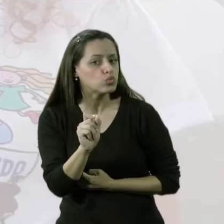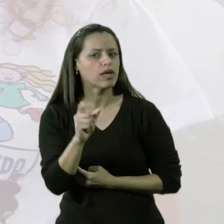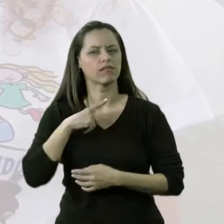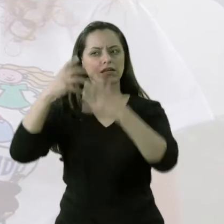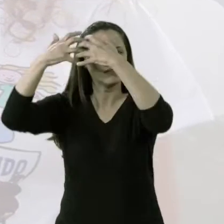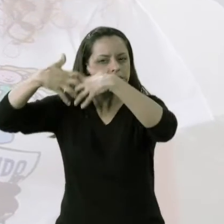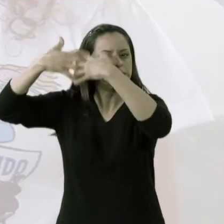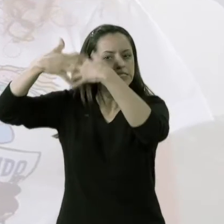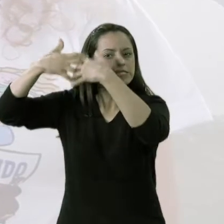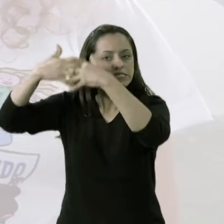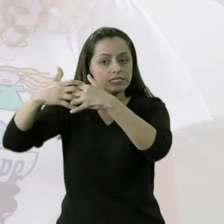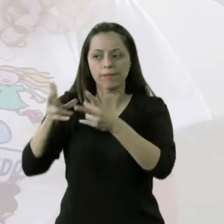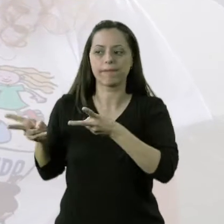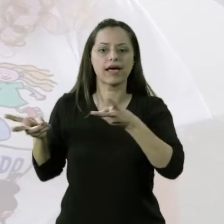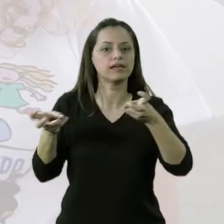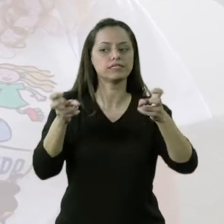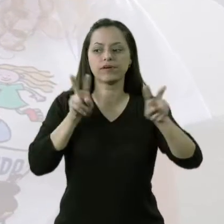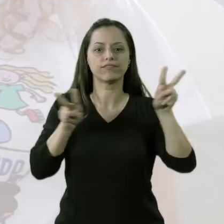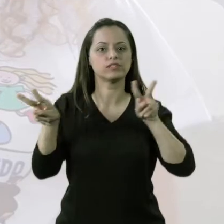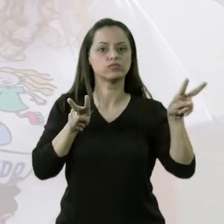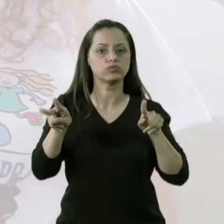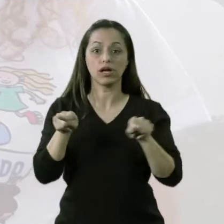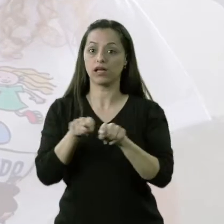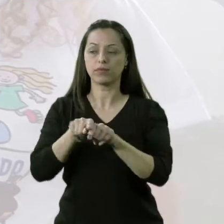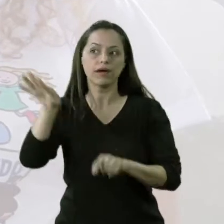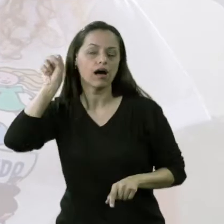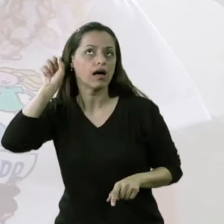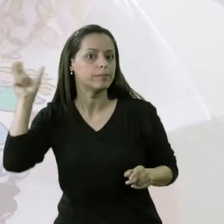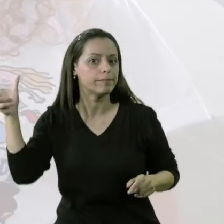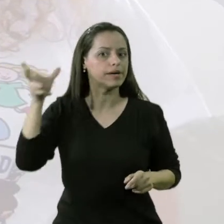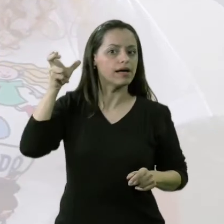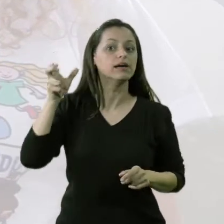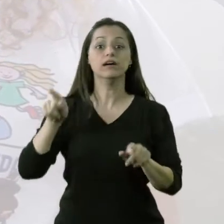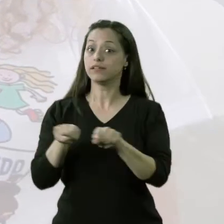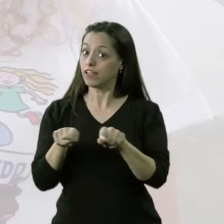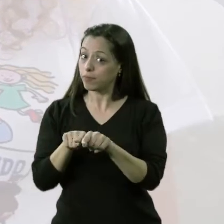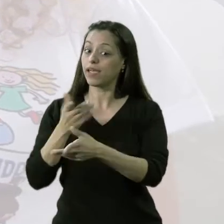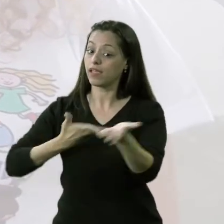questões de raciocínio, de percepção visual, auditiva e também questões